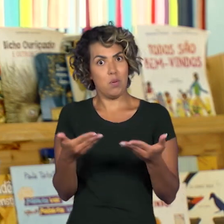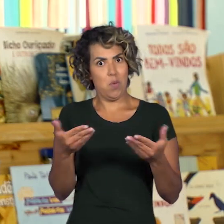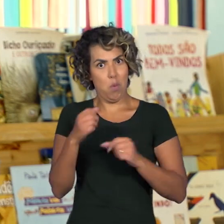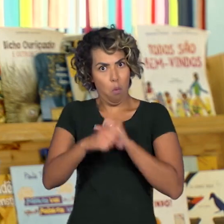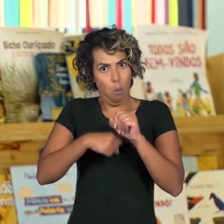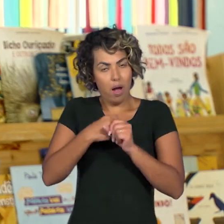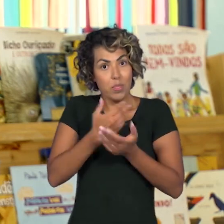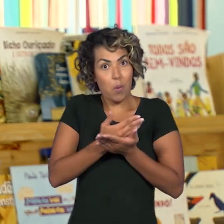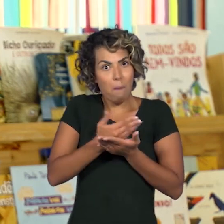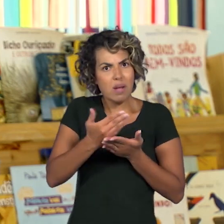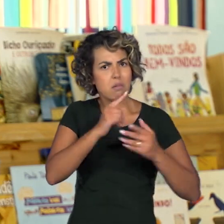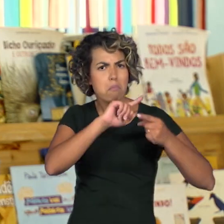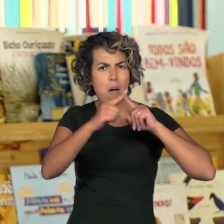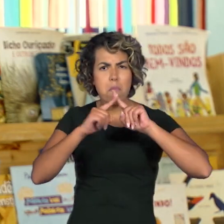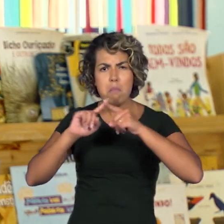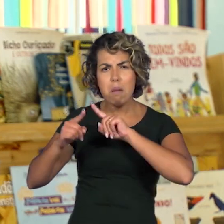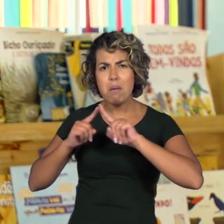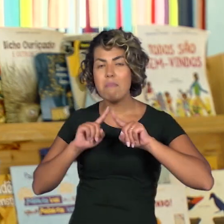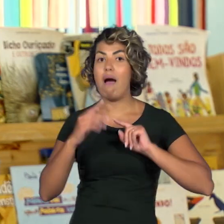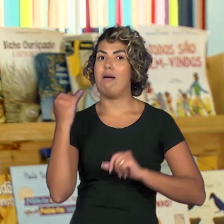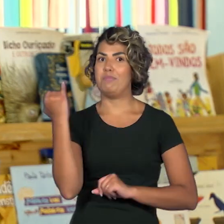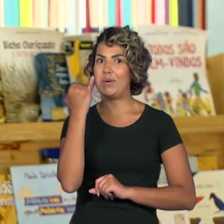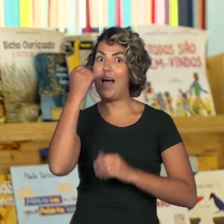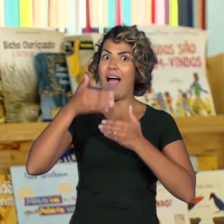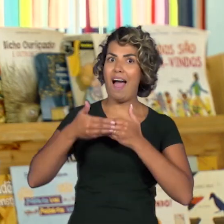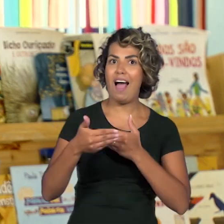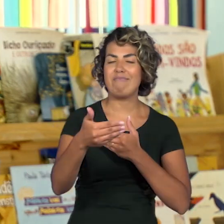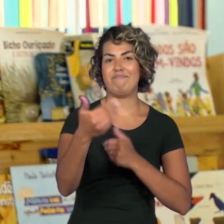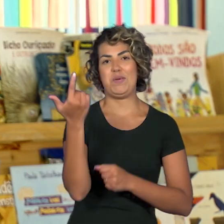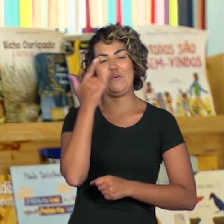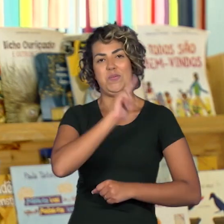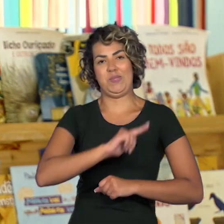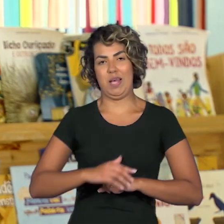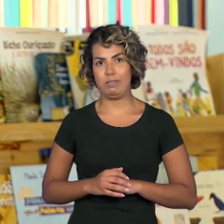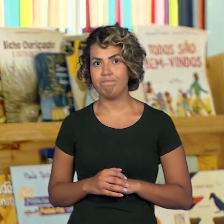AS AÇÕES DO INÍCIO DE ANO SÃO FUNDAMENTAIS PARA O COMEÇO DESTE PROCESSO;